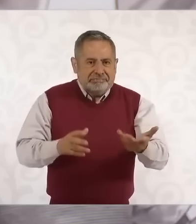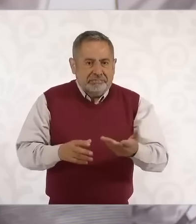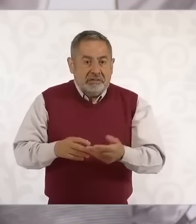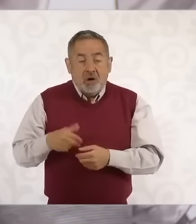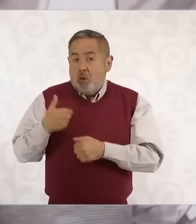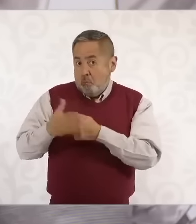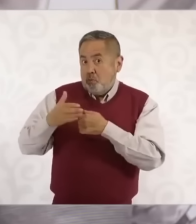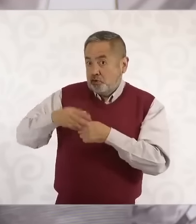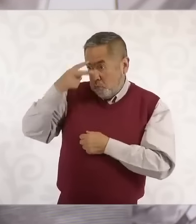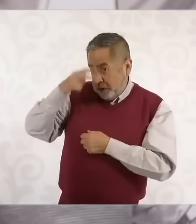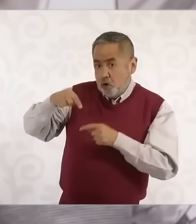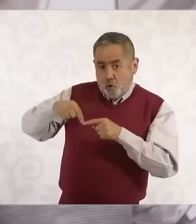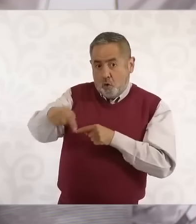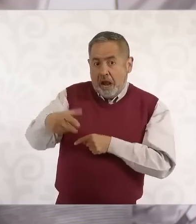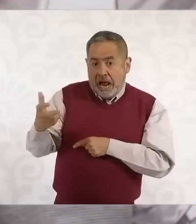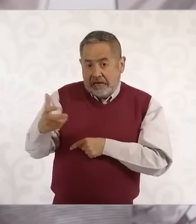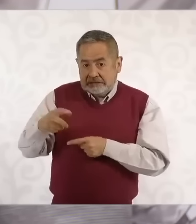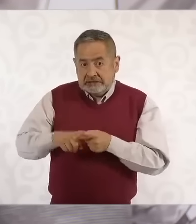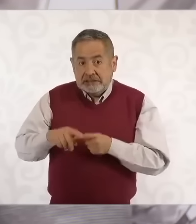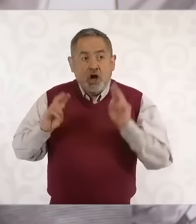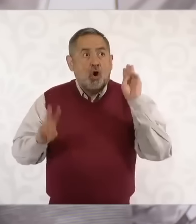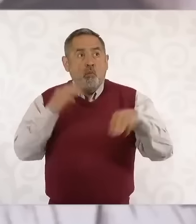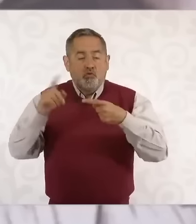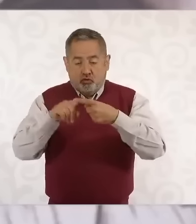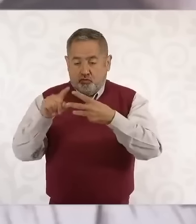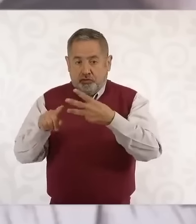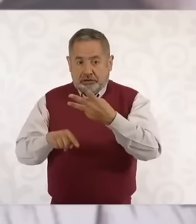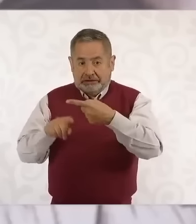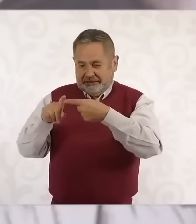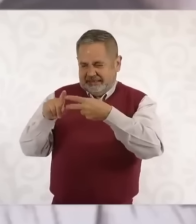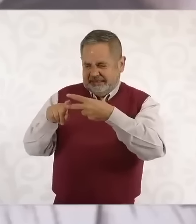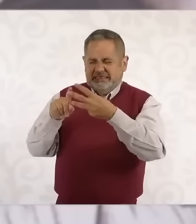complejas que solamente se hacen en tres países del mundo para el caso tus líneas de aviación.